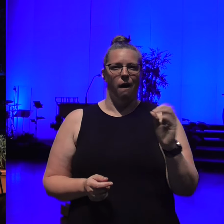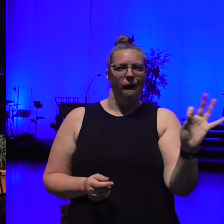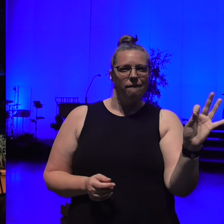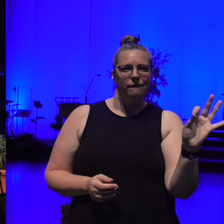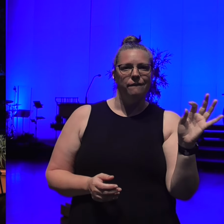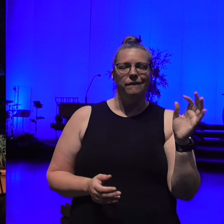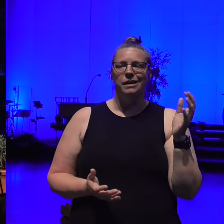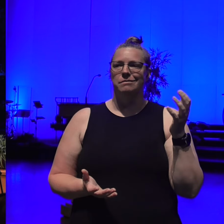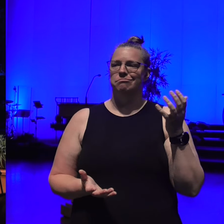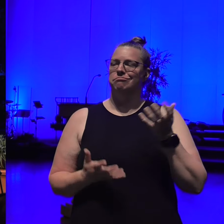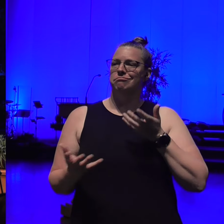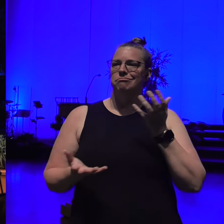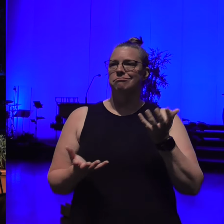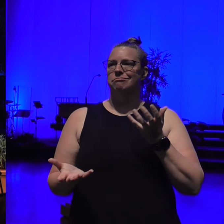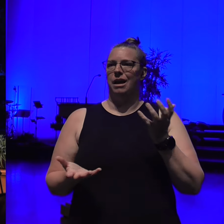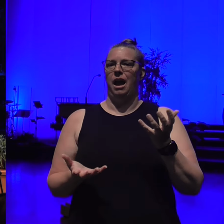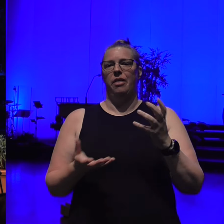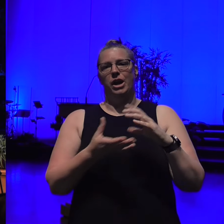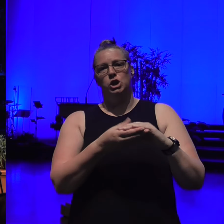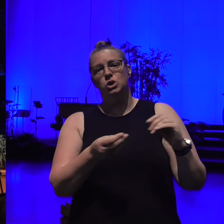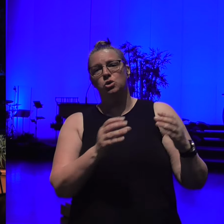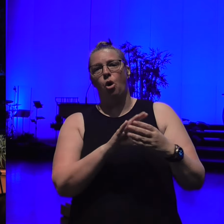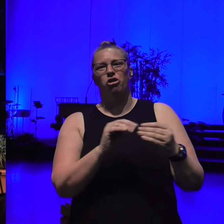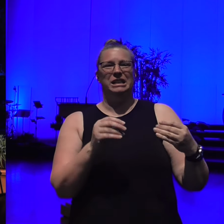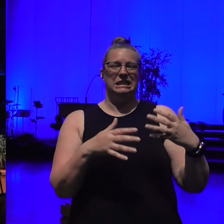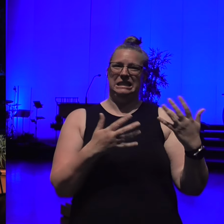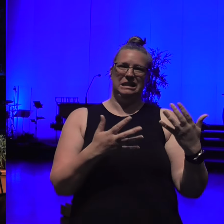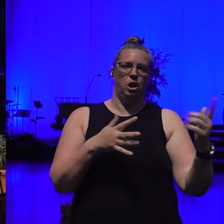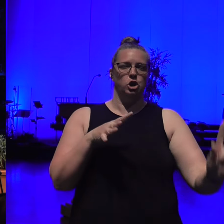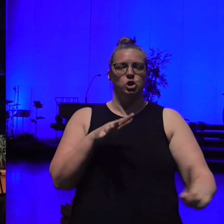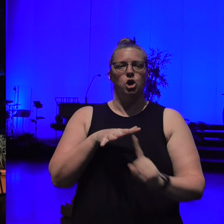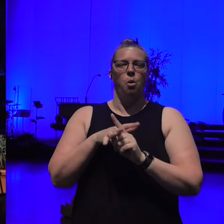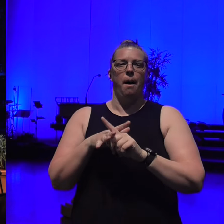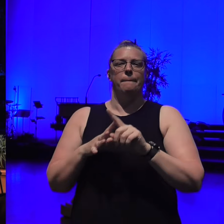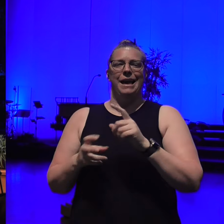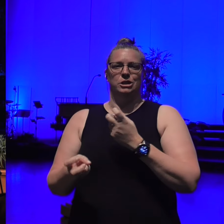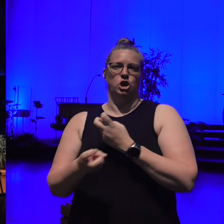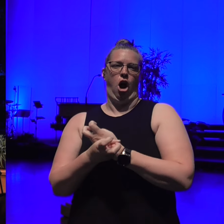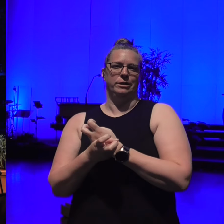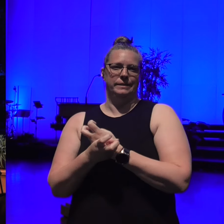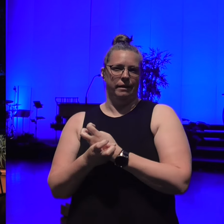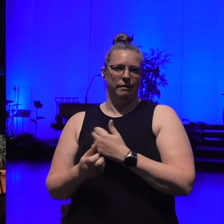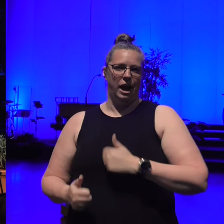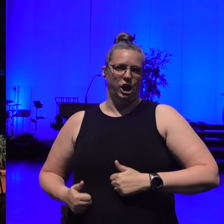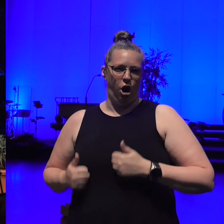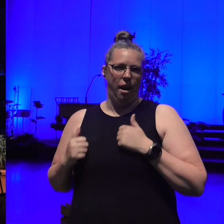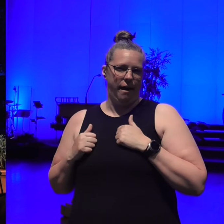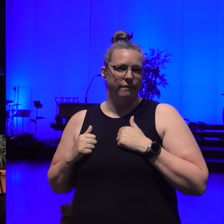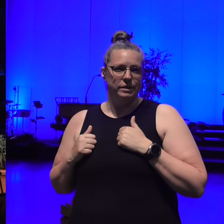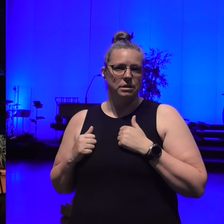les sirve Y entonces pueden aparecer como tóxicos en nuestras vidas Y tal vez hemos tenido una relación